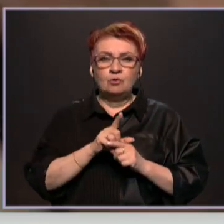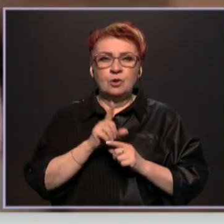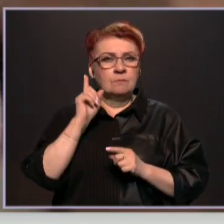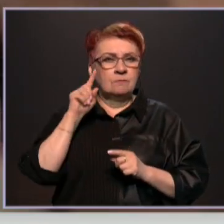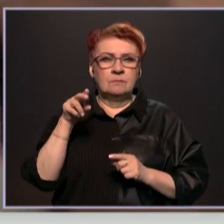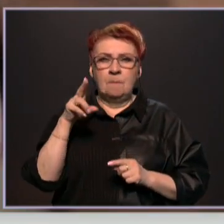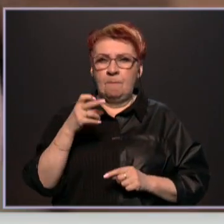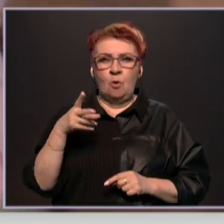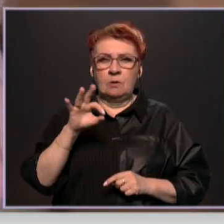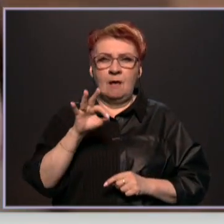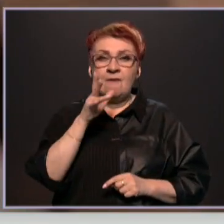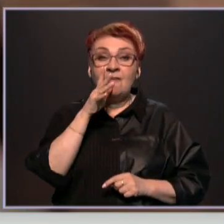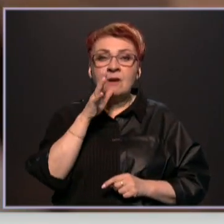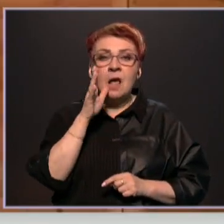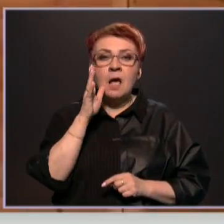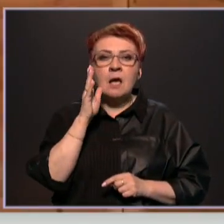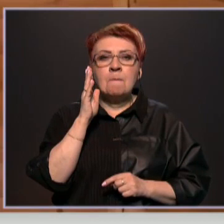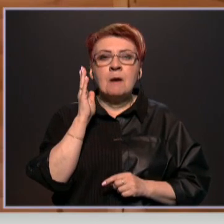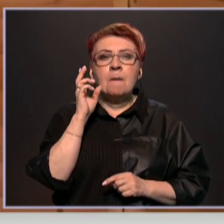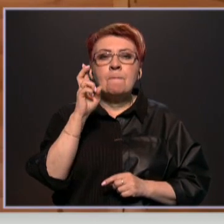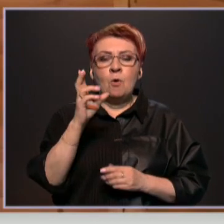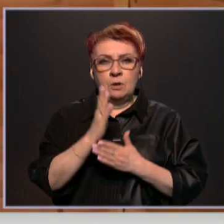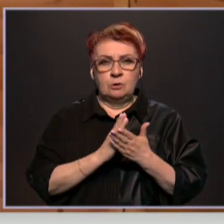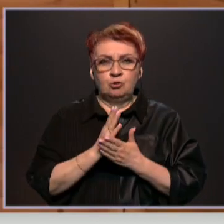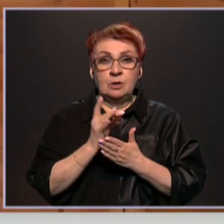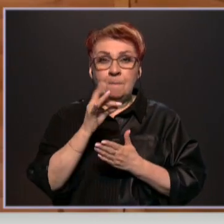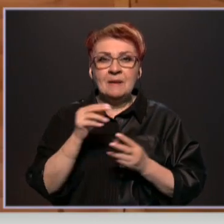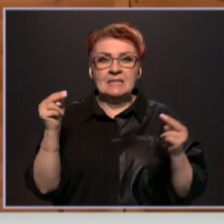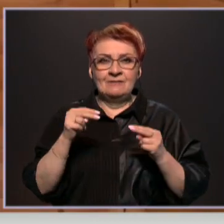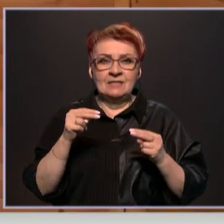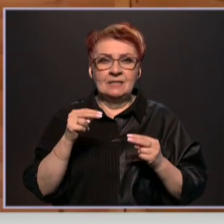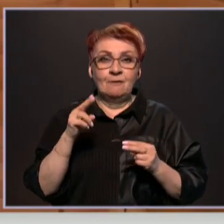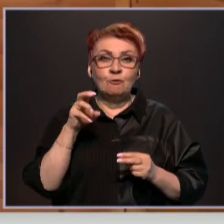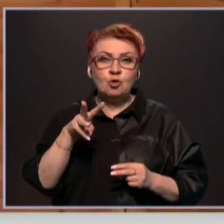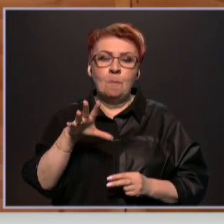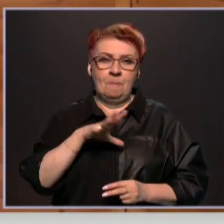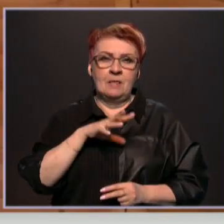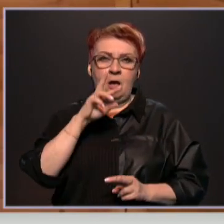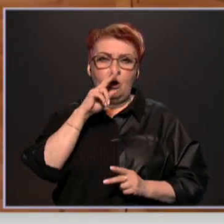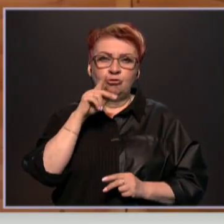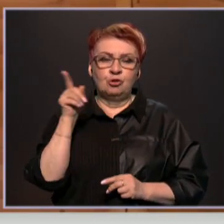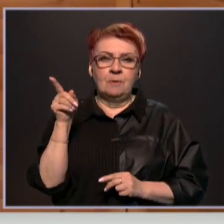было сделано во время богослужения про свидетелях чем была собственно говоря гонители церкви потому